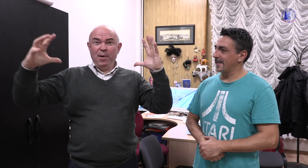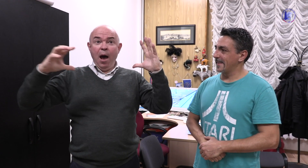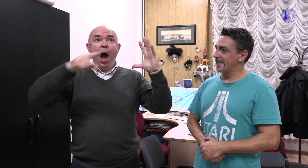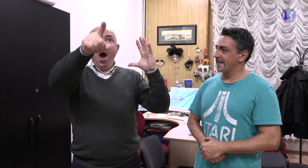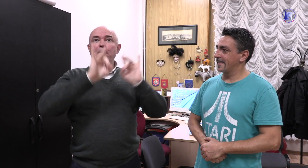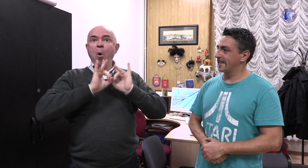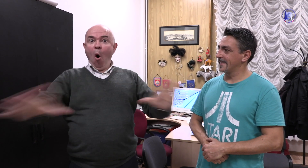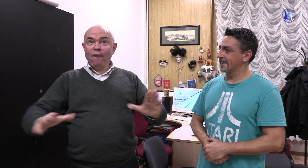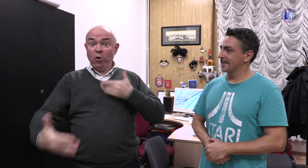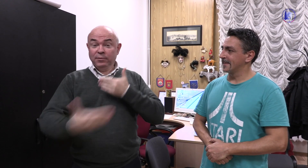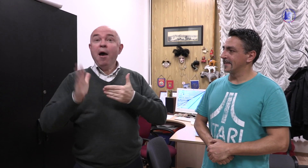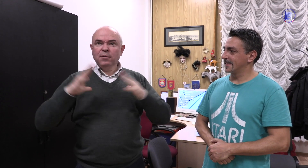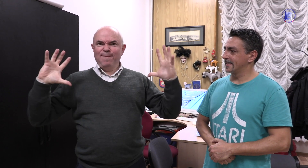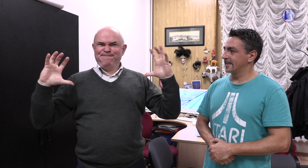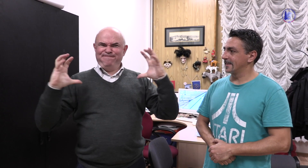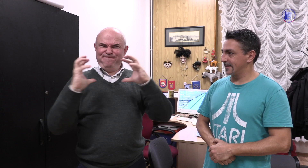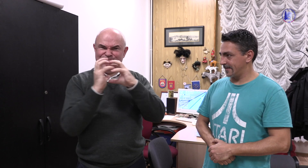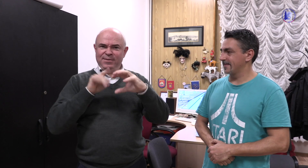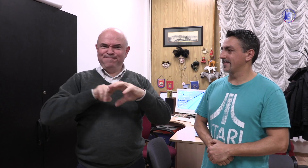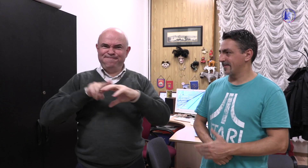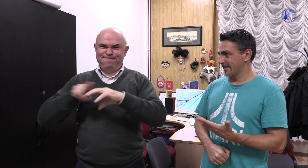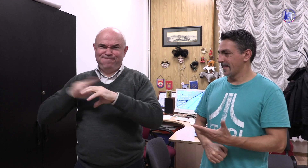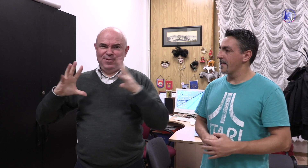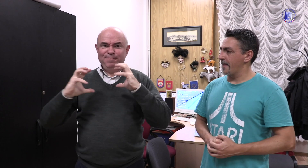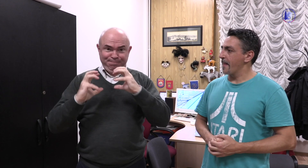фестиваль оказался поводом для «усушки и утруски».